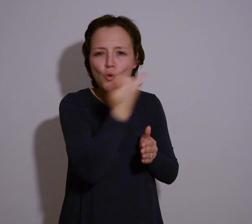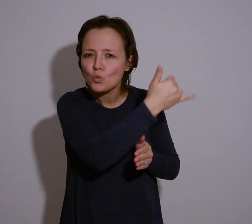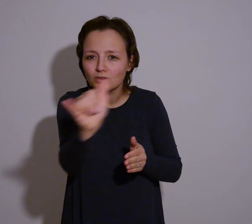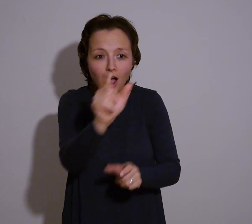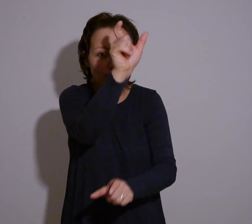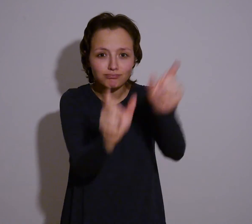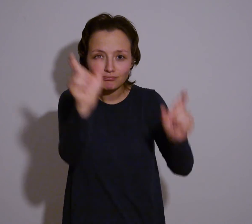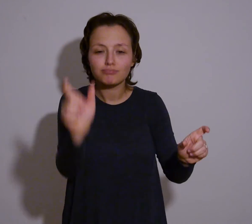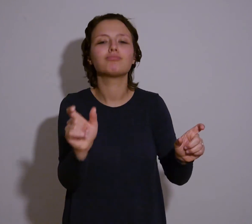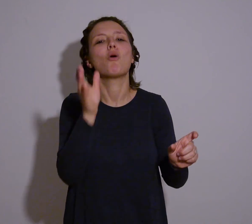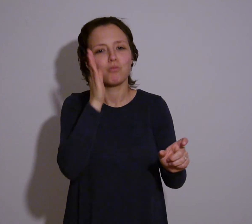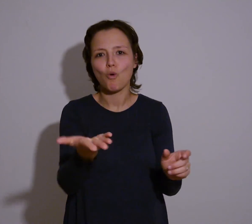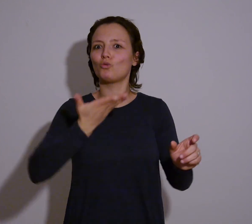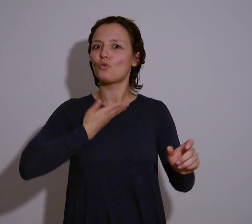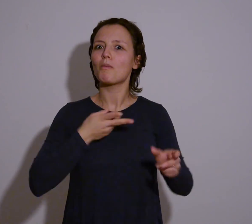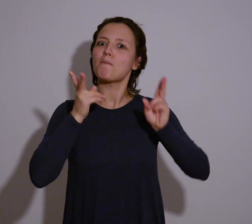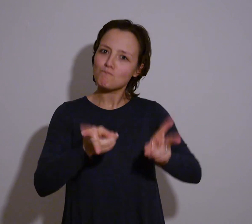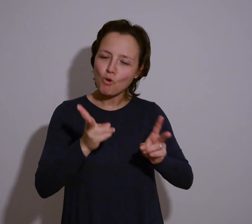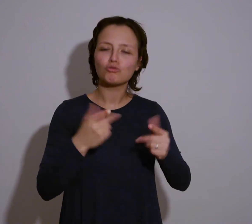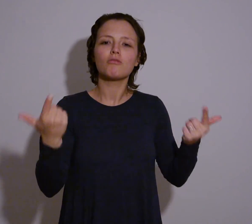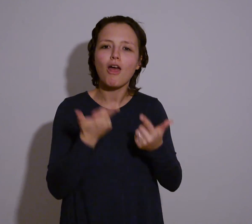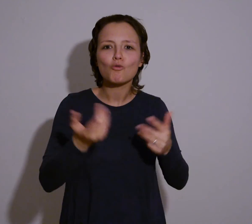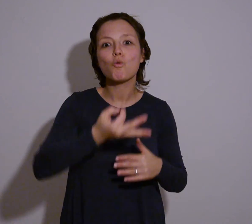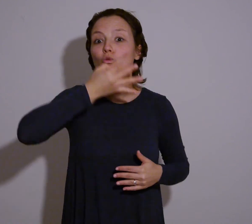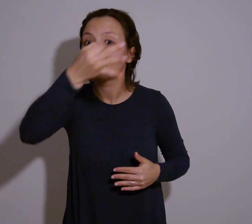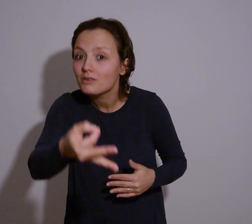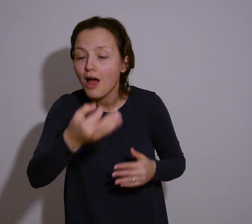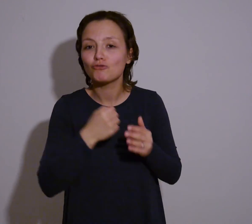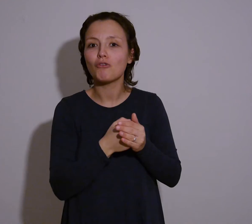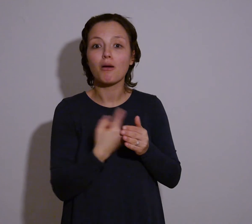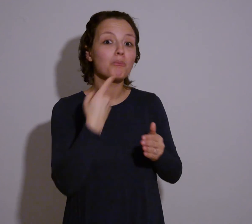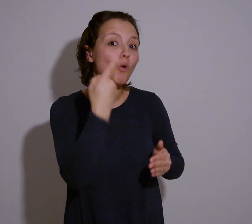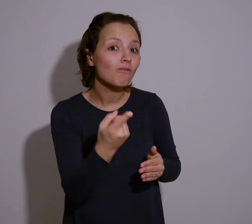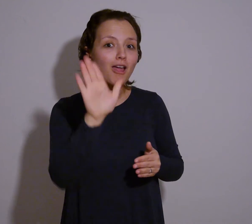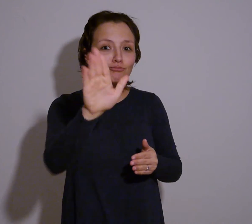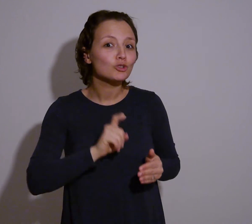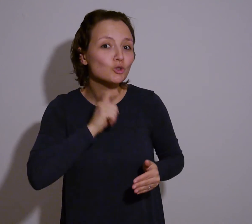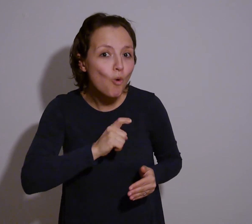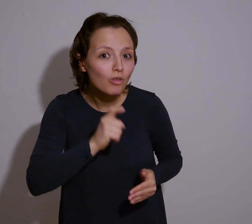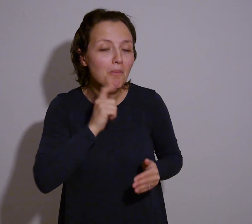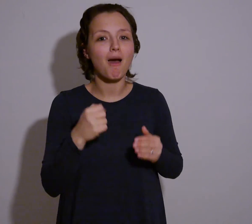Vsak bo imel priložnost, da kaj vpraša, pove svojo zgodbo,